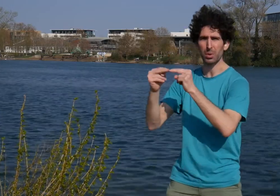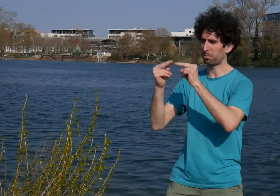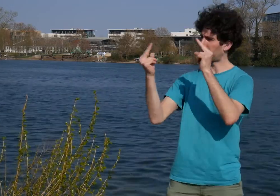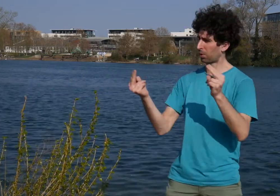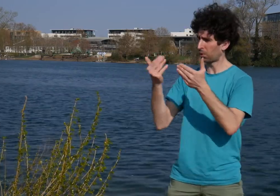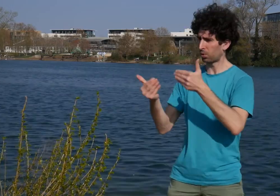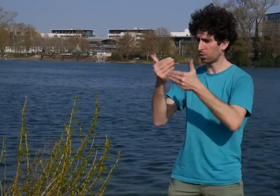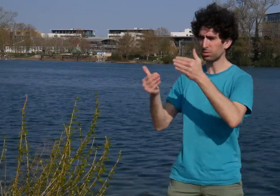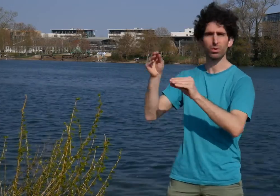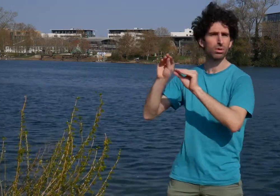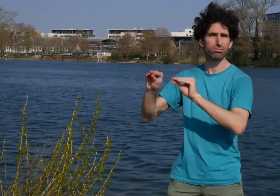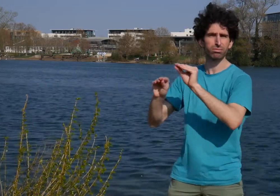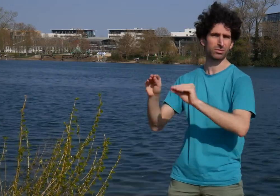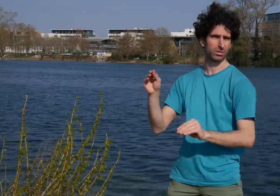de construire et entretenir les ponts.